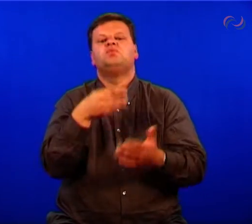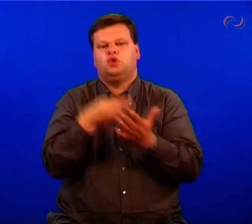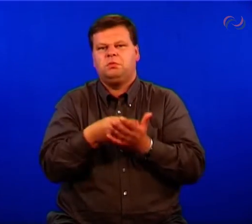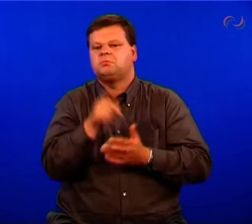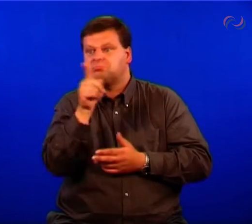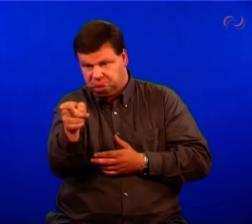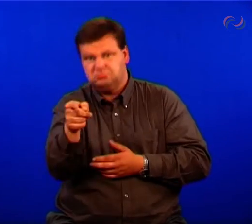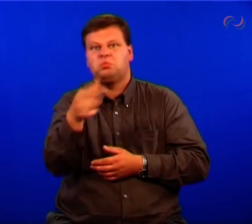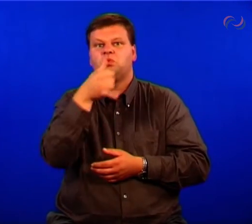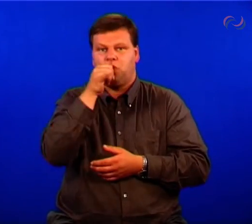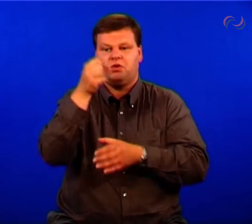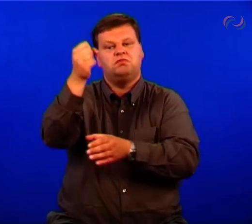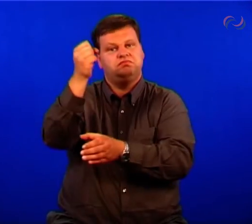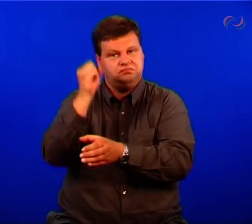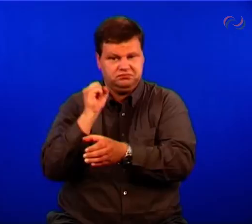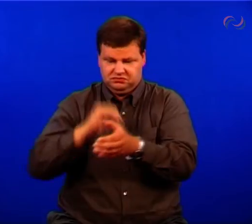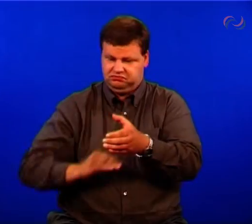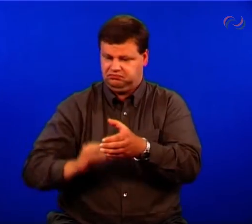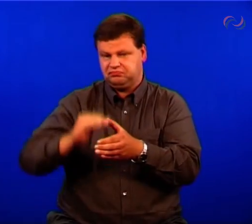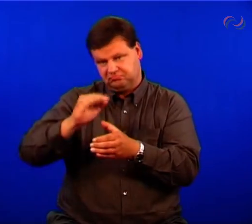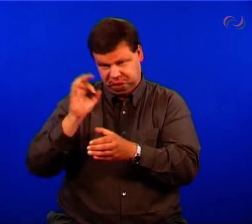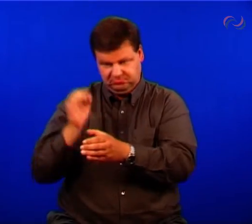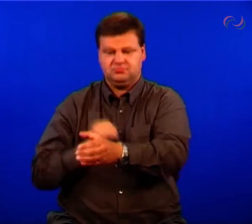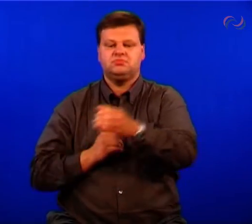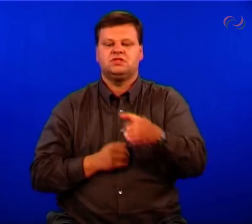Hann keypti sér bjór af krana.